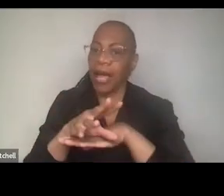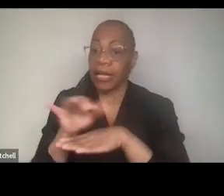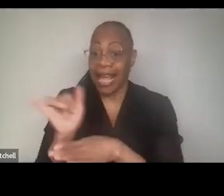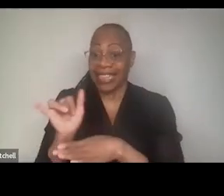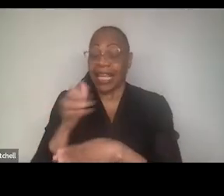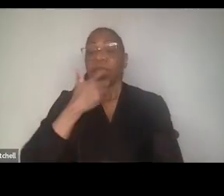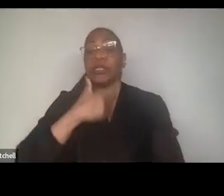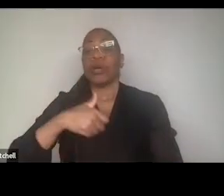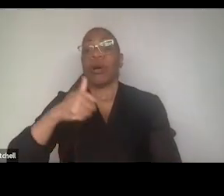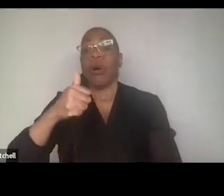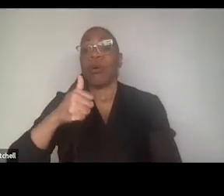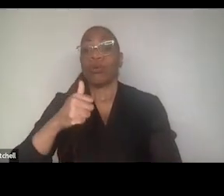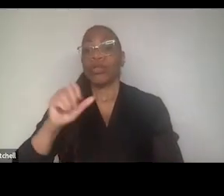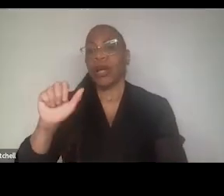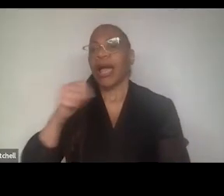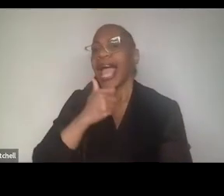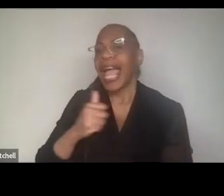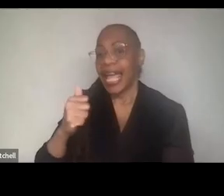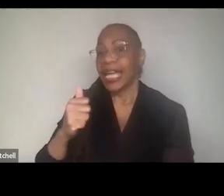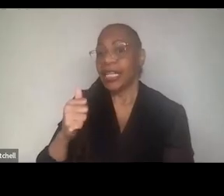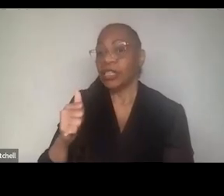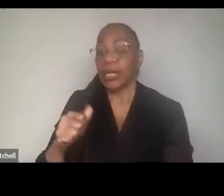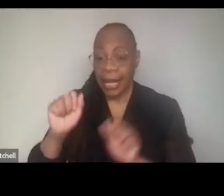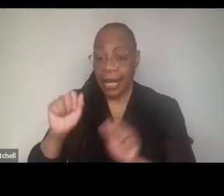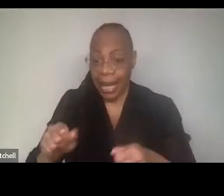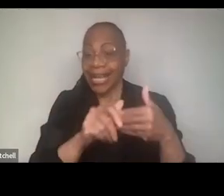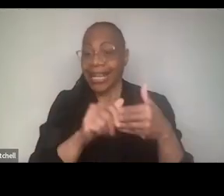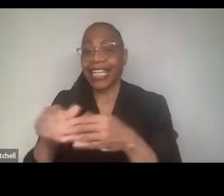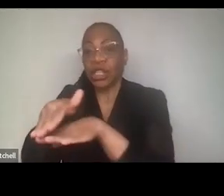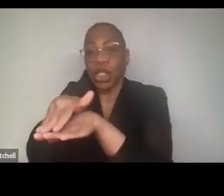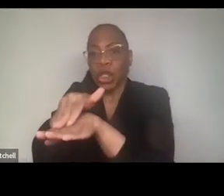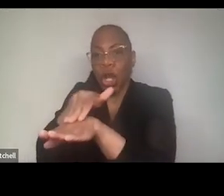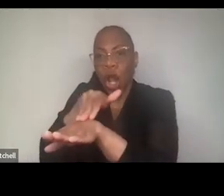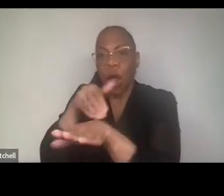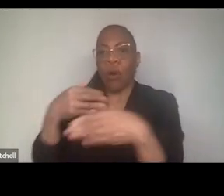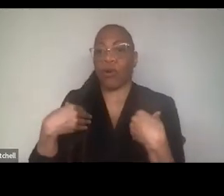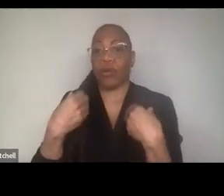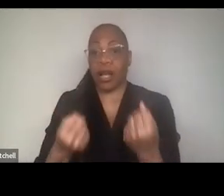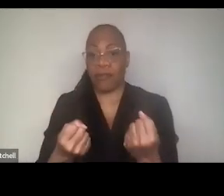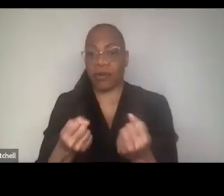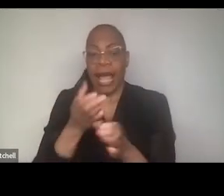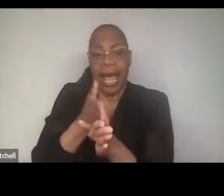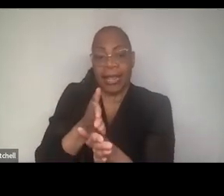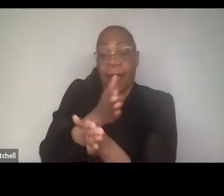puede llevar a una recuperación más lenta o menos completa. Los problemas de salud mental antes de la lesión,